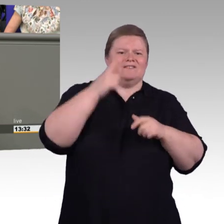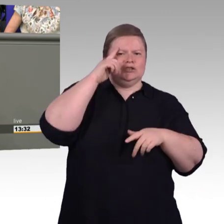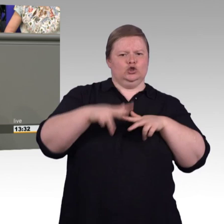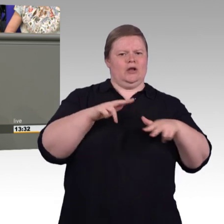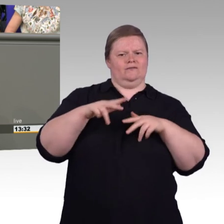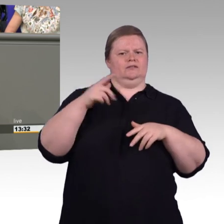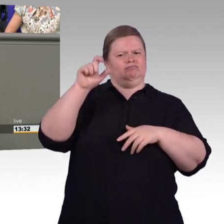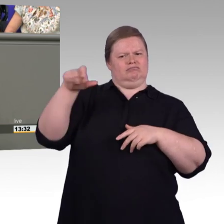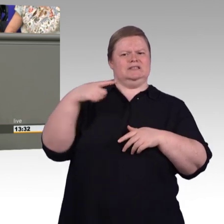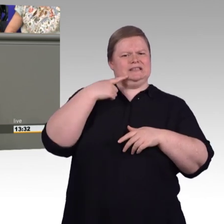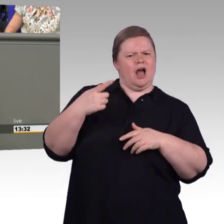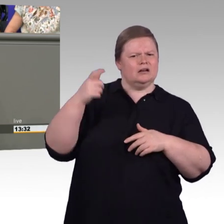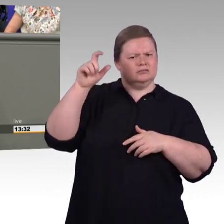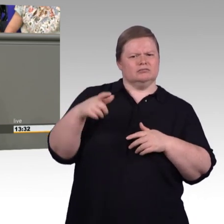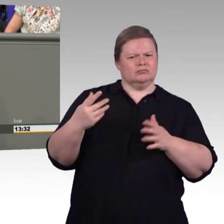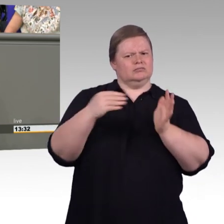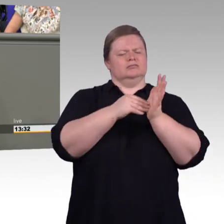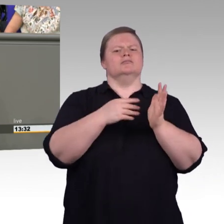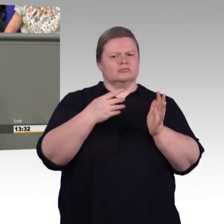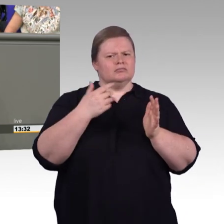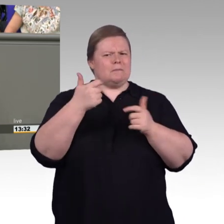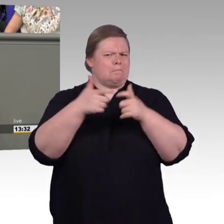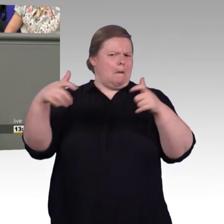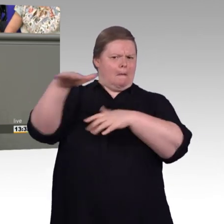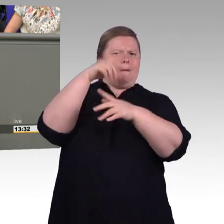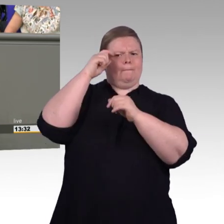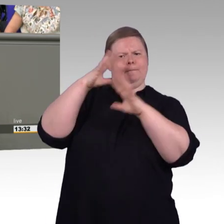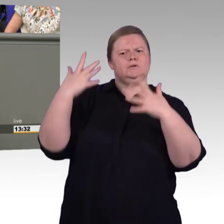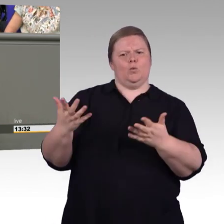und den Kindern plötzlich zusätzlich eine Formulierung herein tragen,